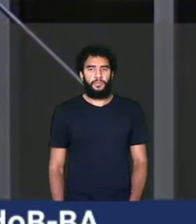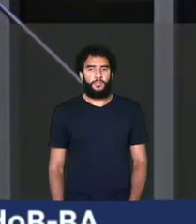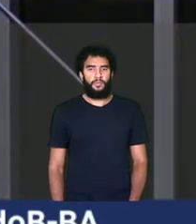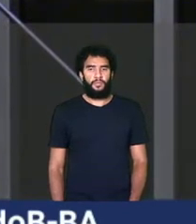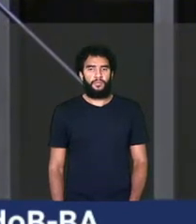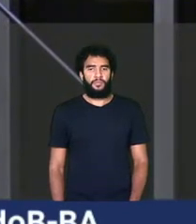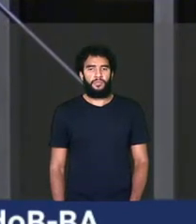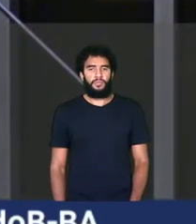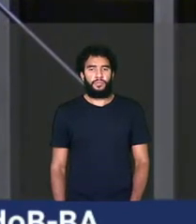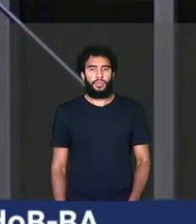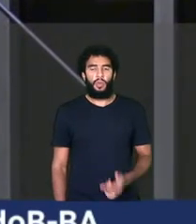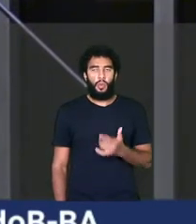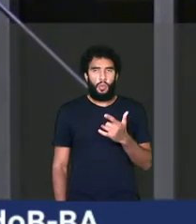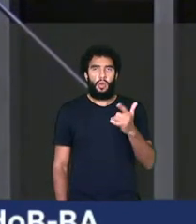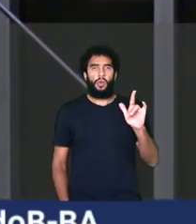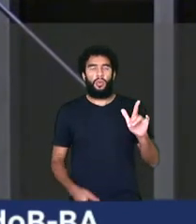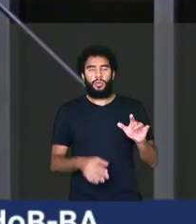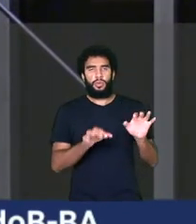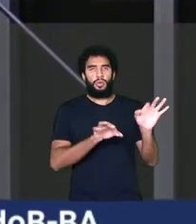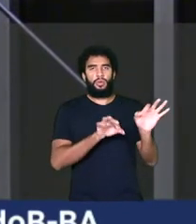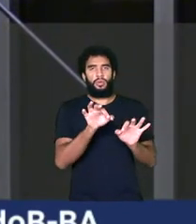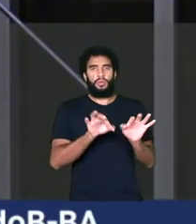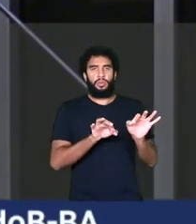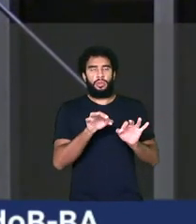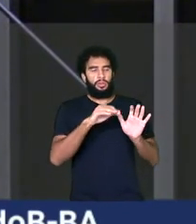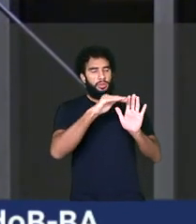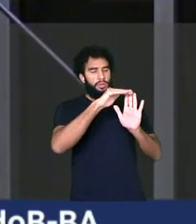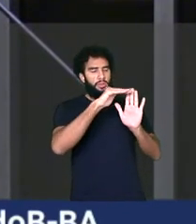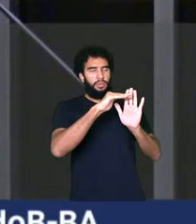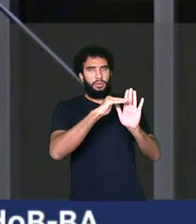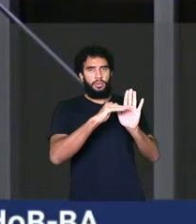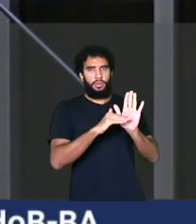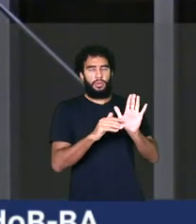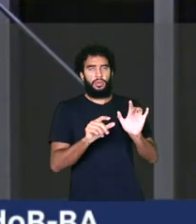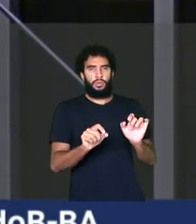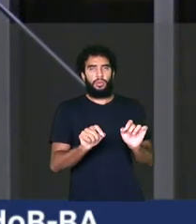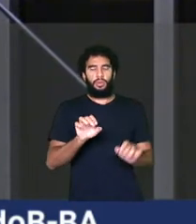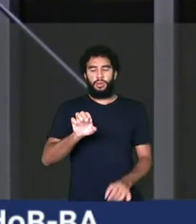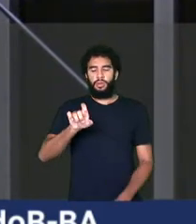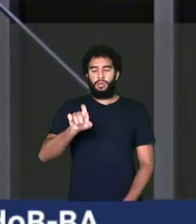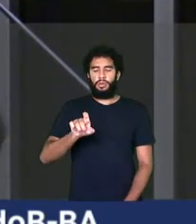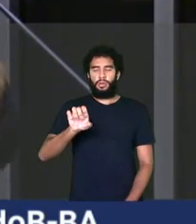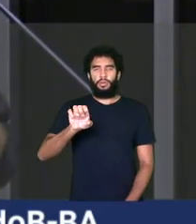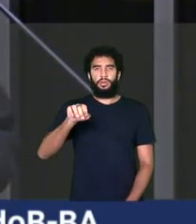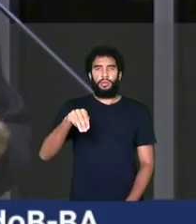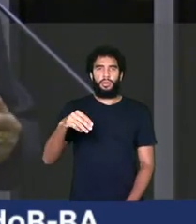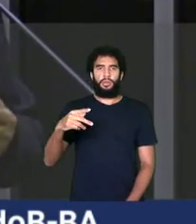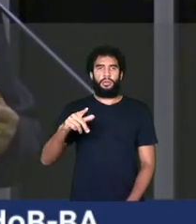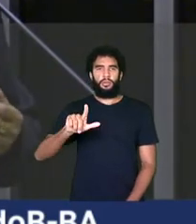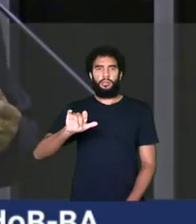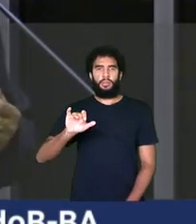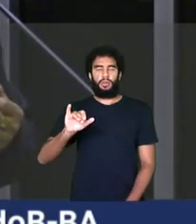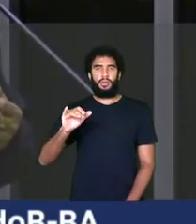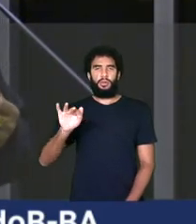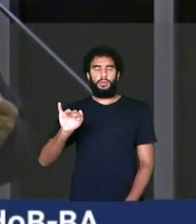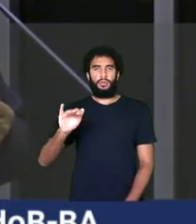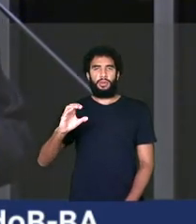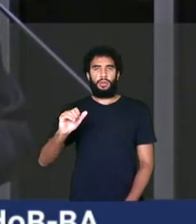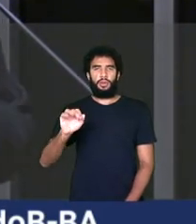DECISÃO. A OUTRA FORMA DE ORGANIZAÇÃO DA LISTA AGEM DOS PLANOS É O CHAMADO EXEMPLIFICO ATIVO QUE PERMITE A AMPLA UTILIZAÇÃO DOS